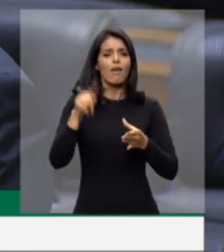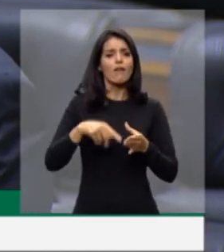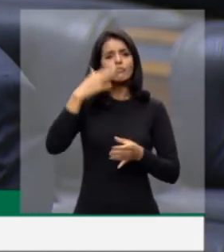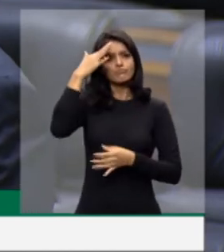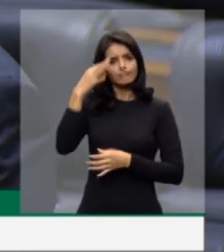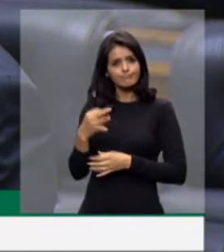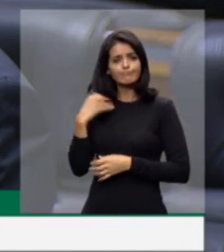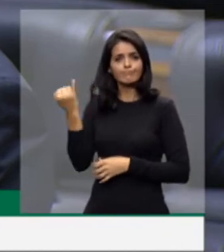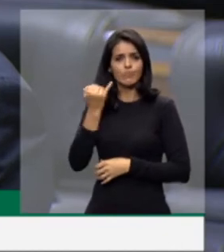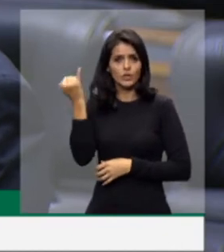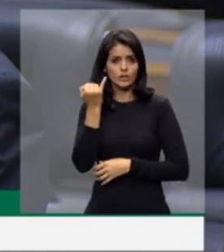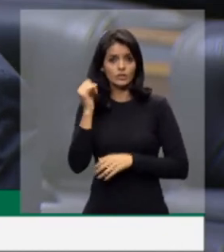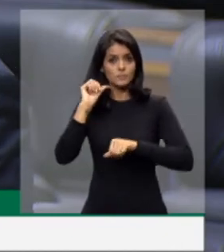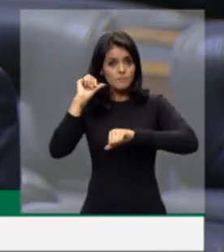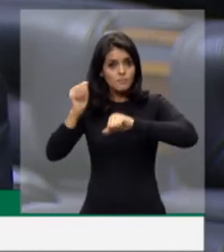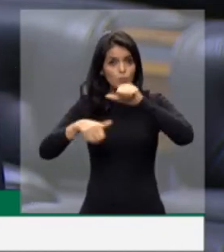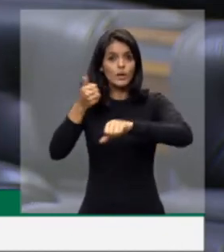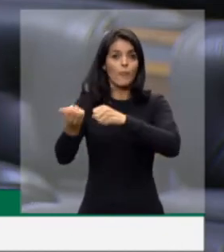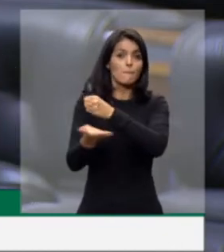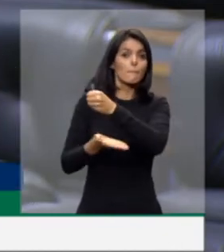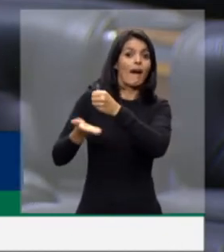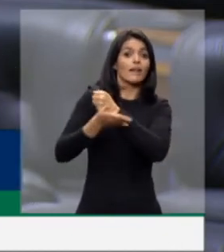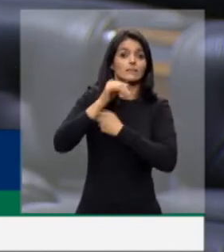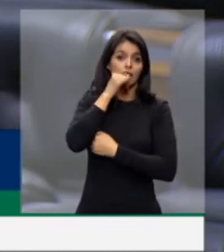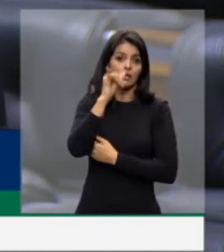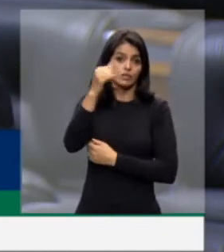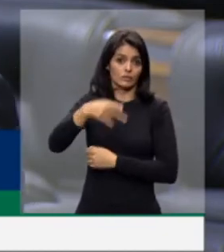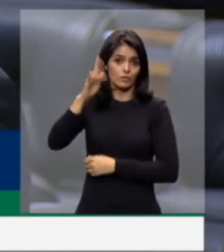A CRIAR UMA GRANDE FRENTE PARLAMENTAR EM DEFESA DA ENERGIA LIMPA, ENTENDO QUE A